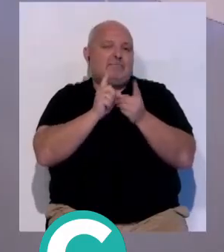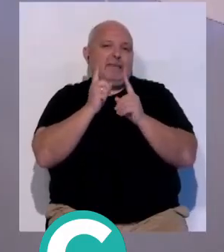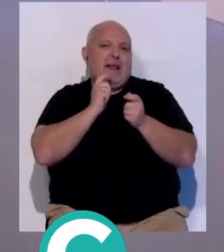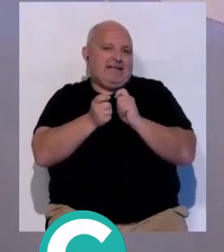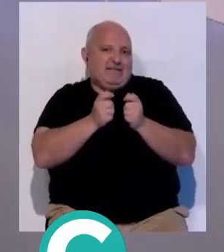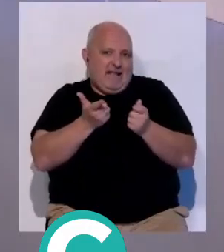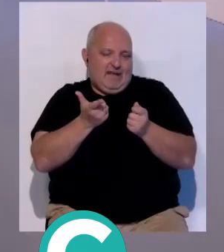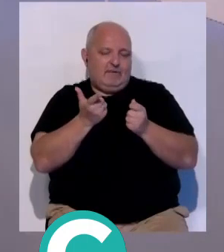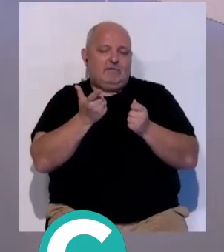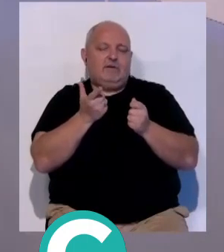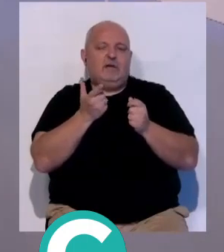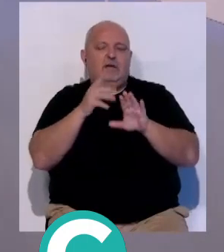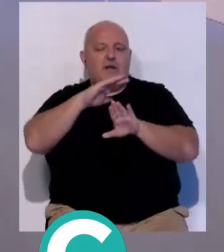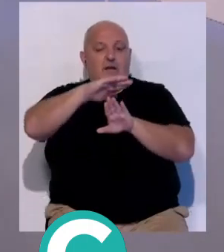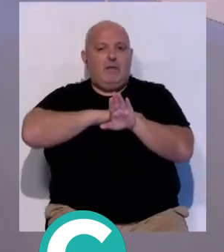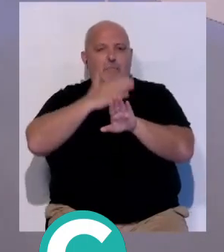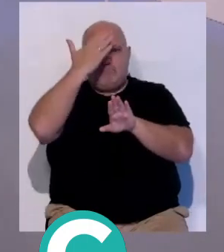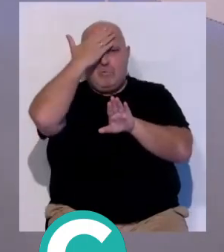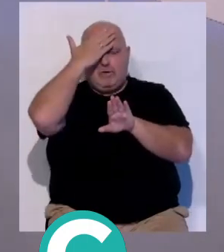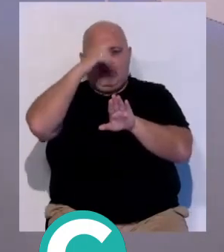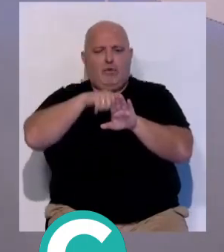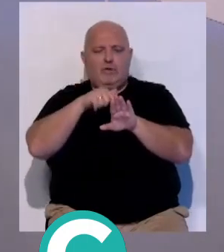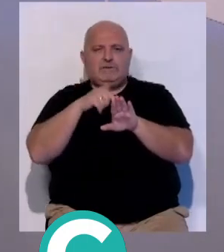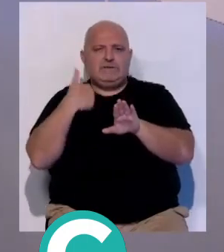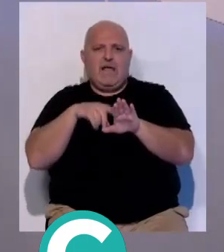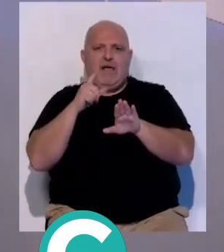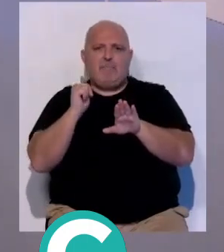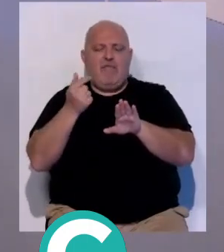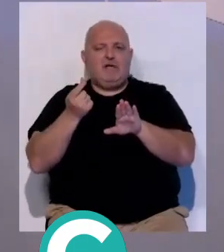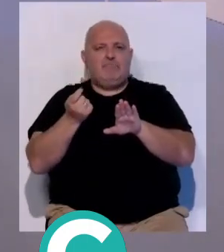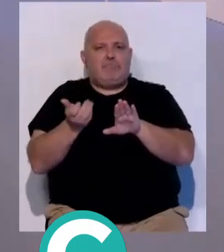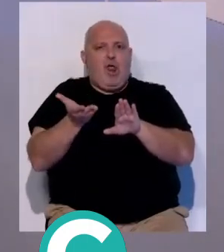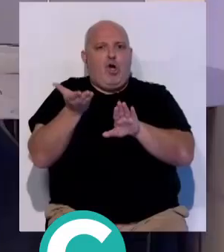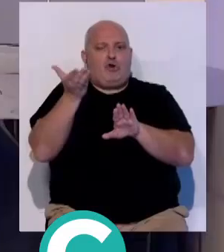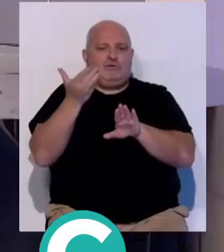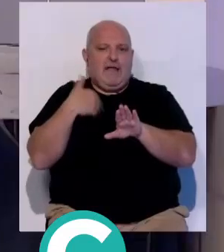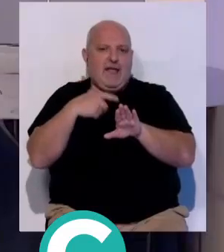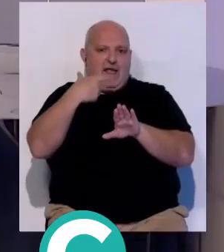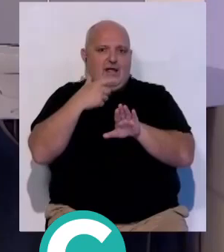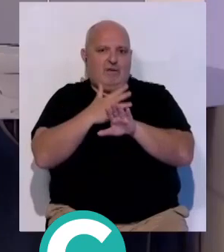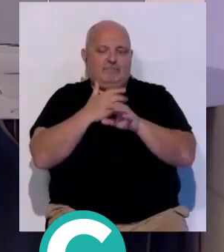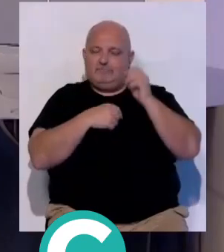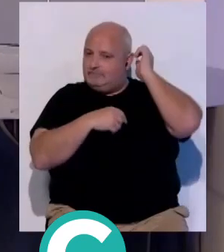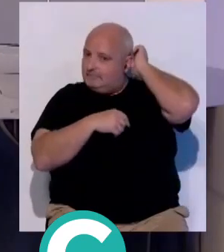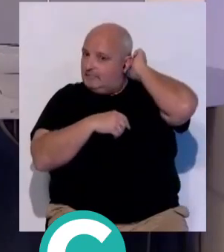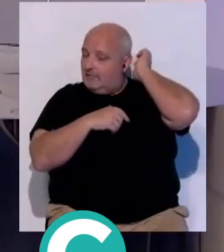gráfico ese ya el jugador era codiciado cotizado le subía mucho el caché el scouting de antes no